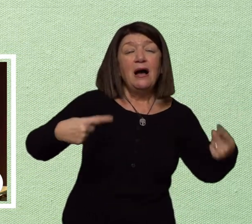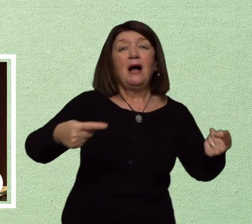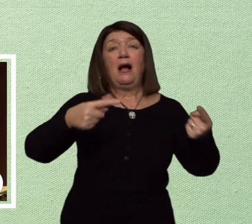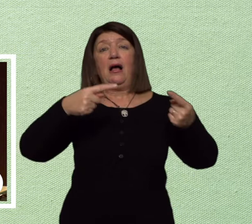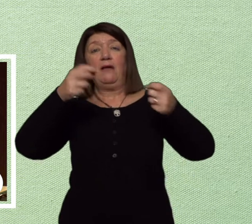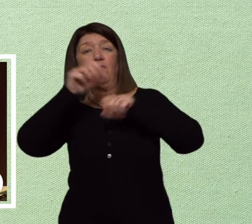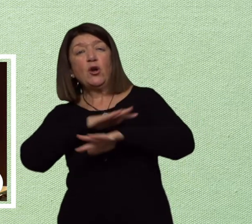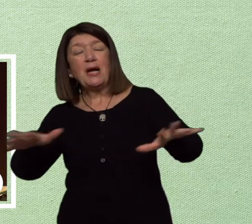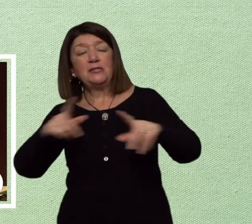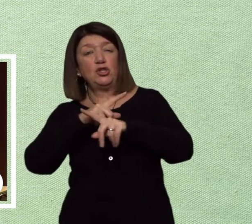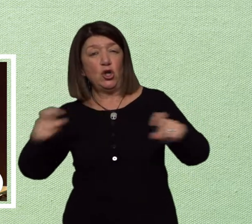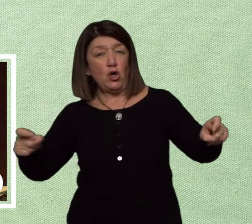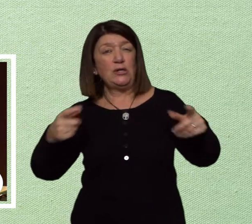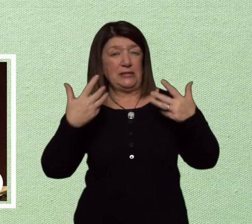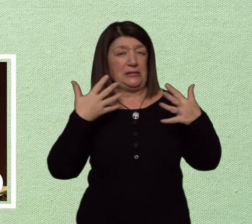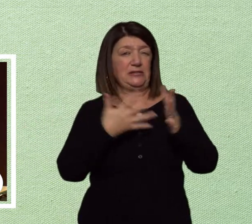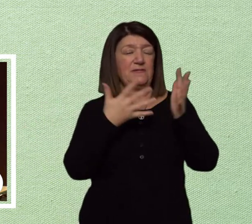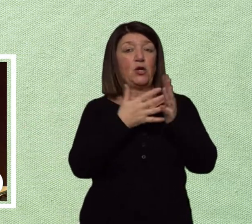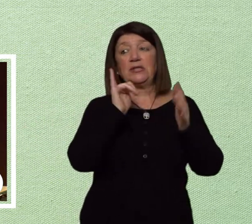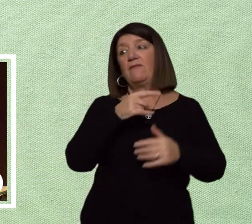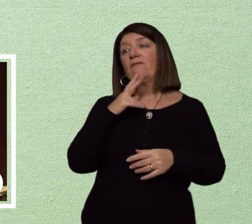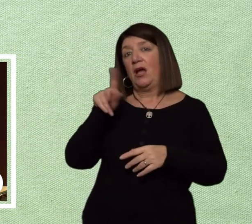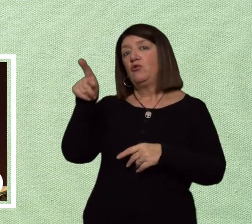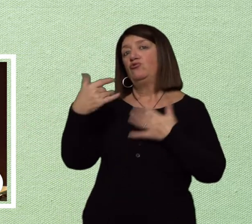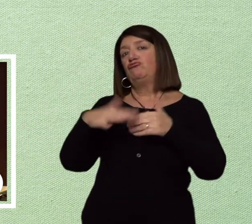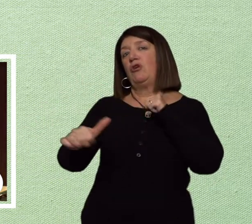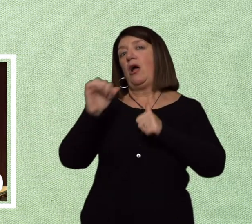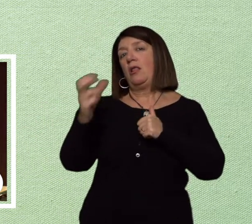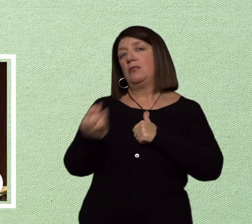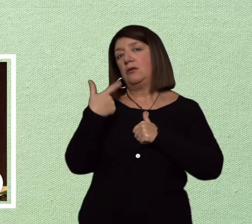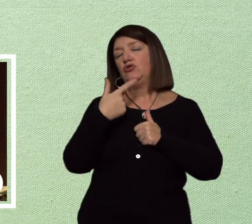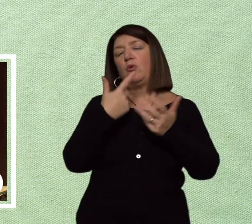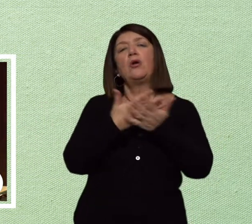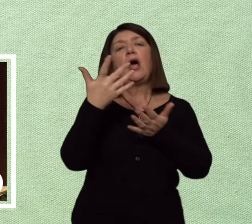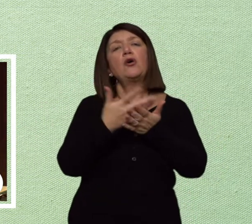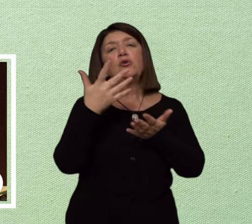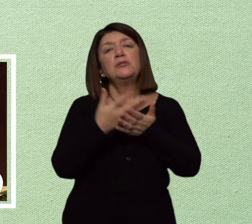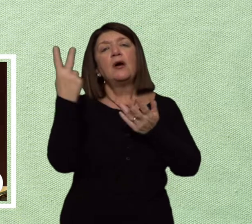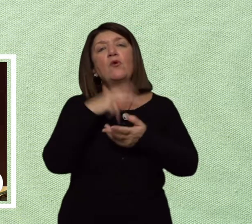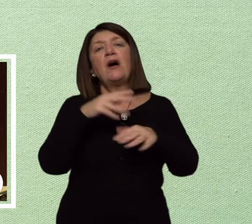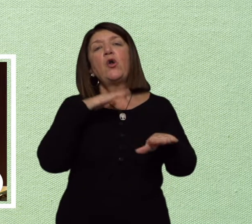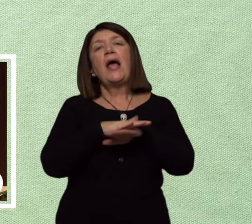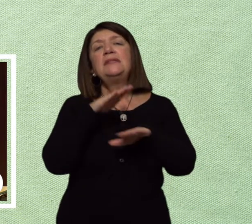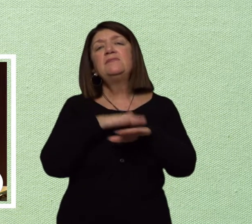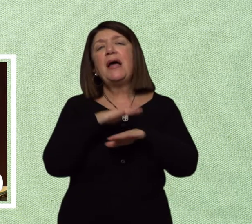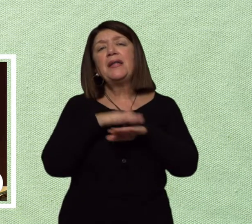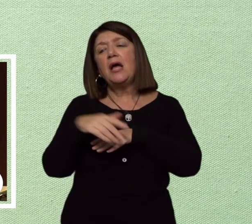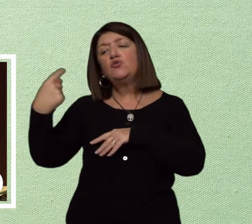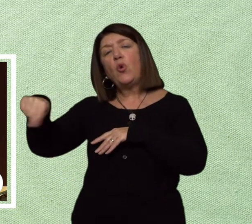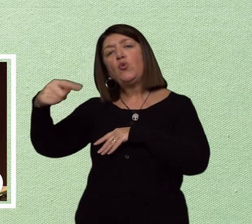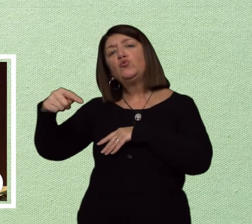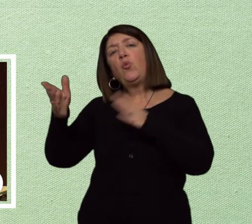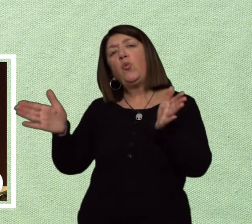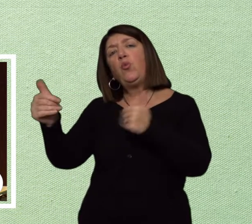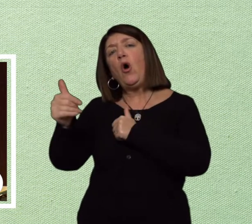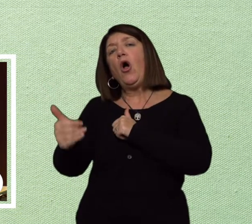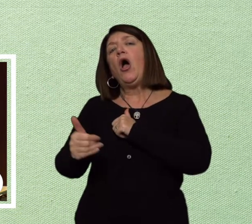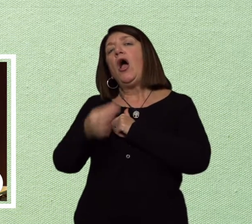tema della della chiacchierata, racconteremo un po' qual è l'esperienza del Fior di loto e quello che